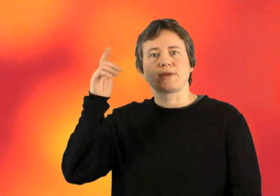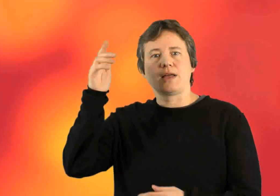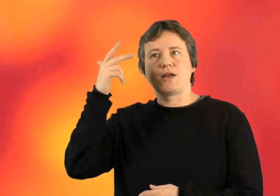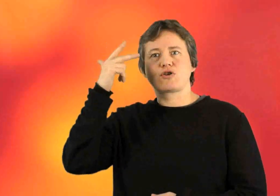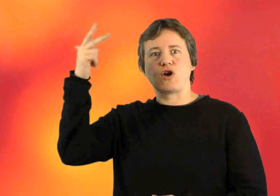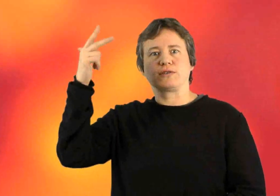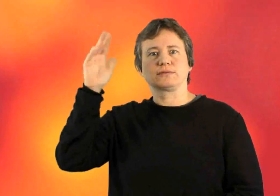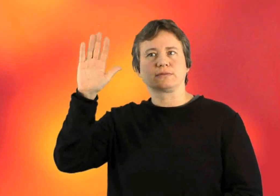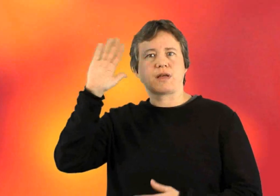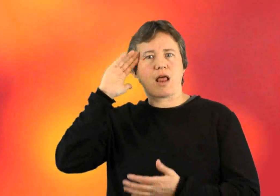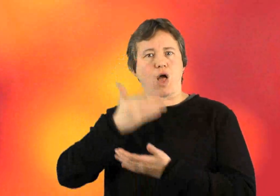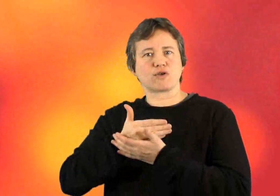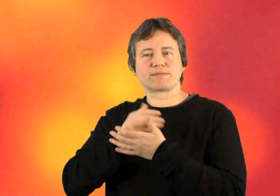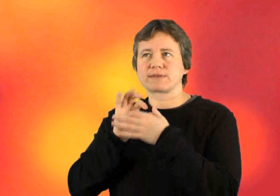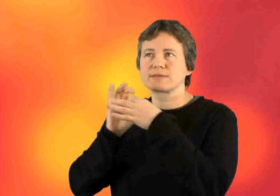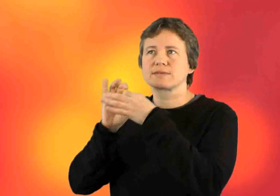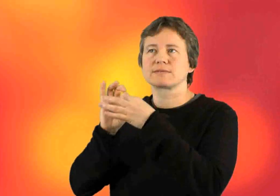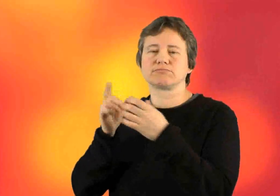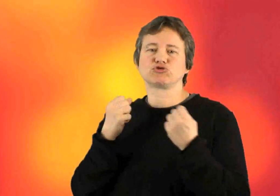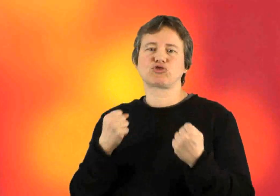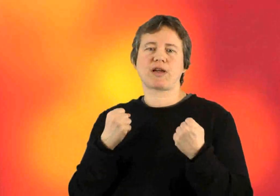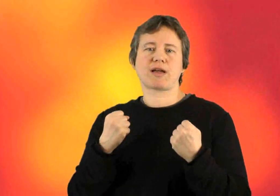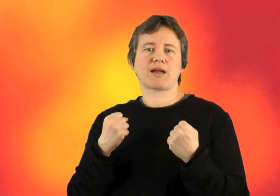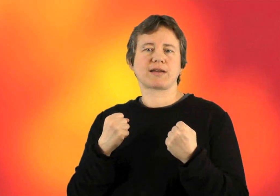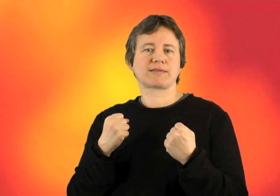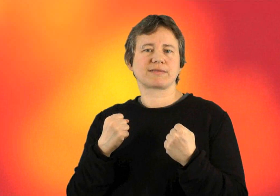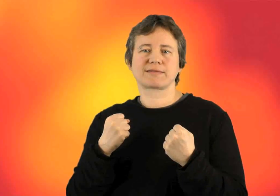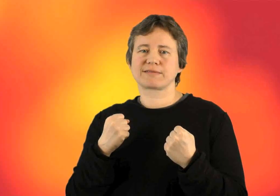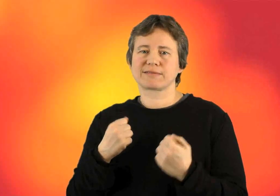Mit Gott verbunden im Glauben bin ich stark